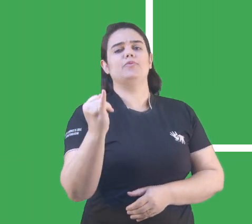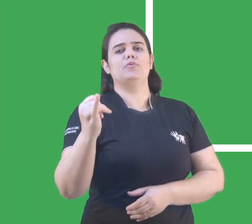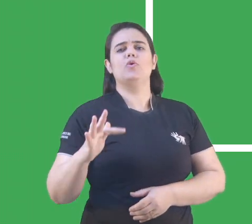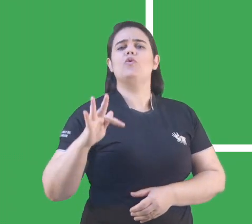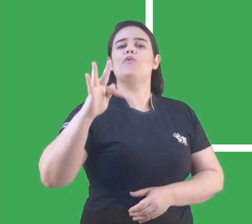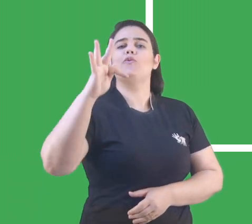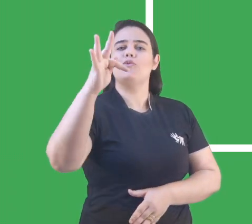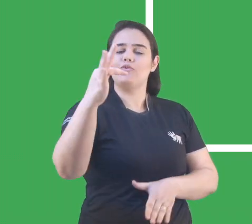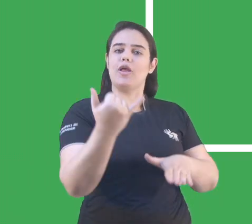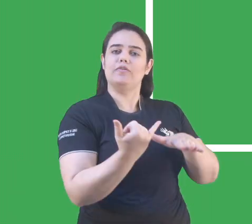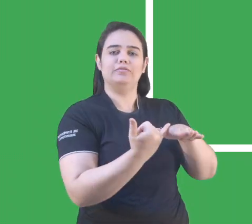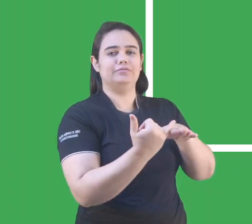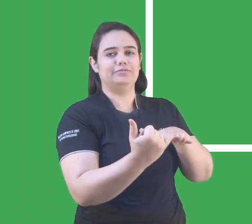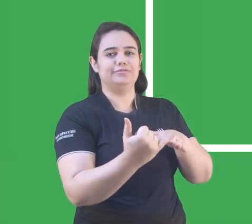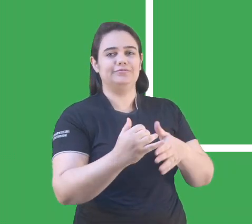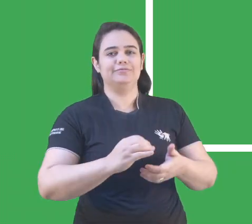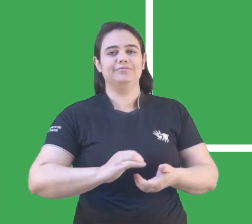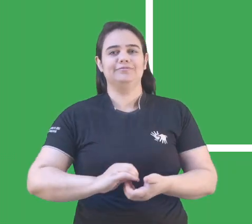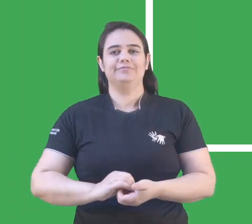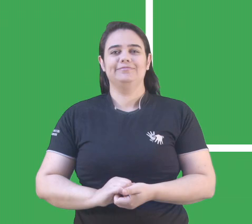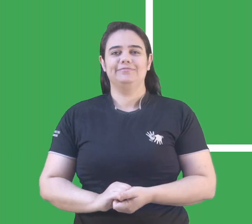para o futuro do IFMS.